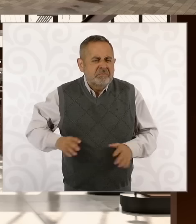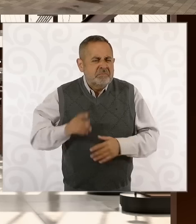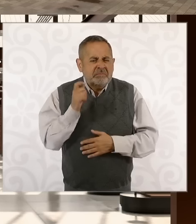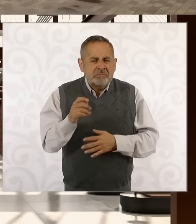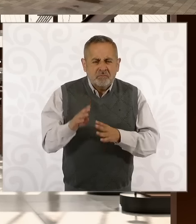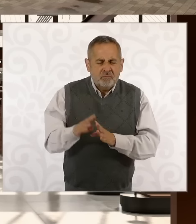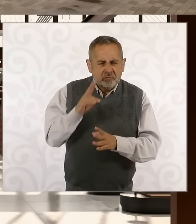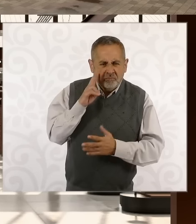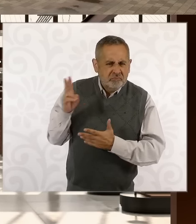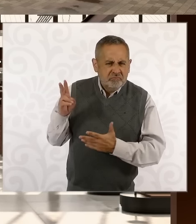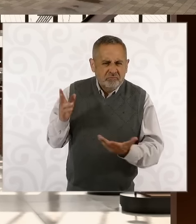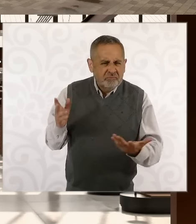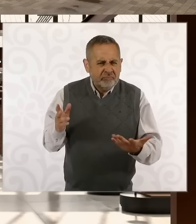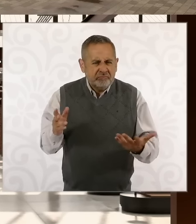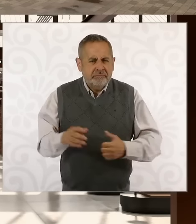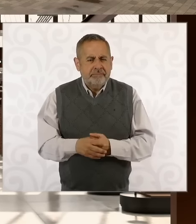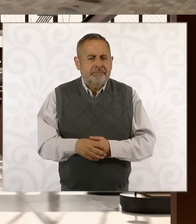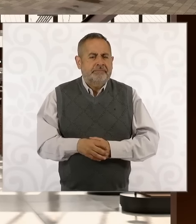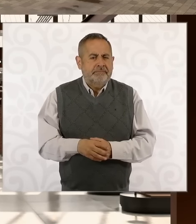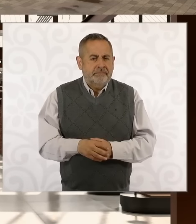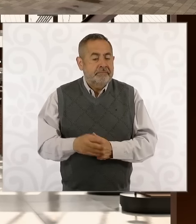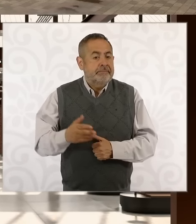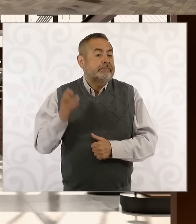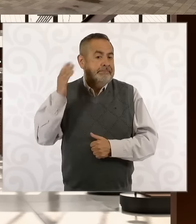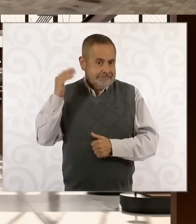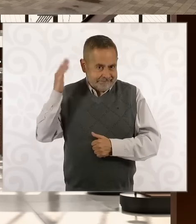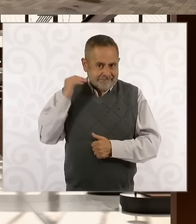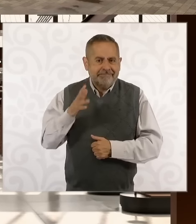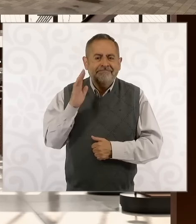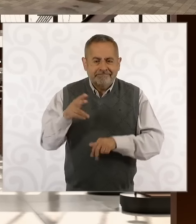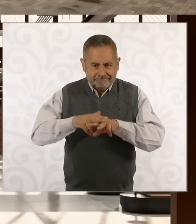olvidarlas, eh son vías dedicadas, aprovechando el derecho de vía existente, lo cual se abundará más